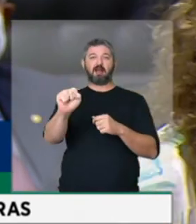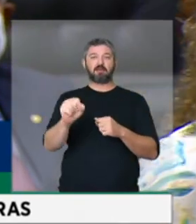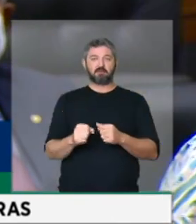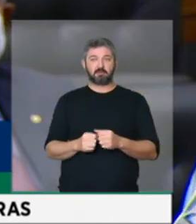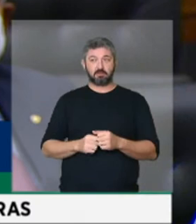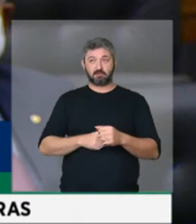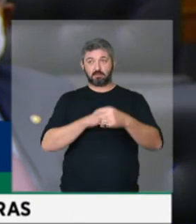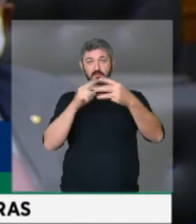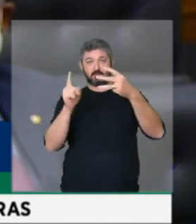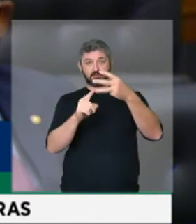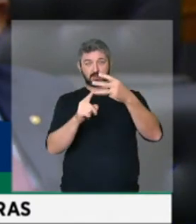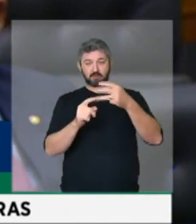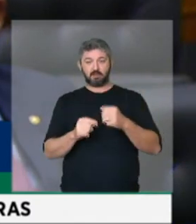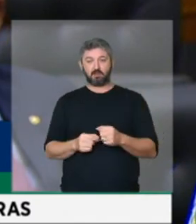AO SETOR DE GÁ S. PONTO NÚMERO 3. QUESTIONEI AO